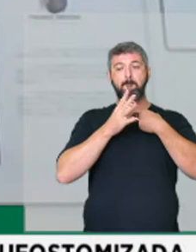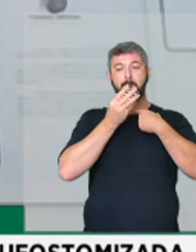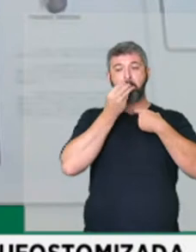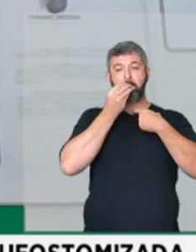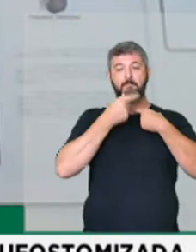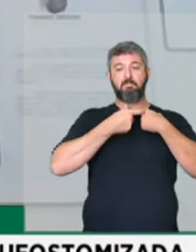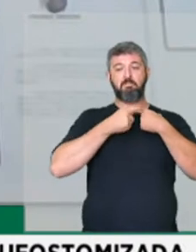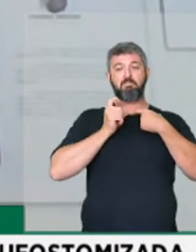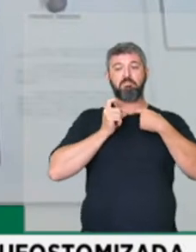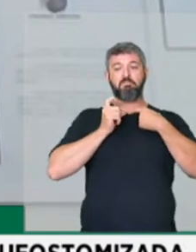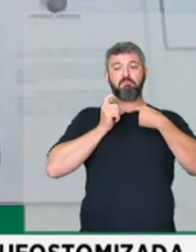DE SAÚDE. NÃO EXISTE FLUXO ADEQUADO DE ENCAMINHAMENTO E